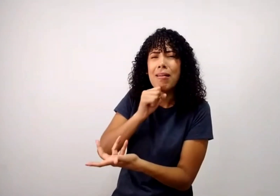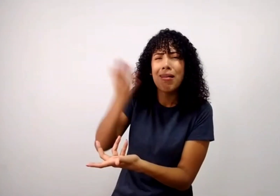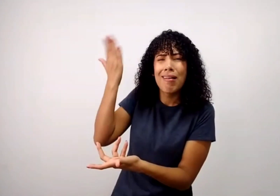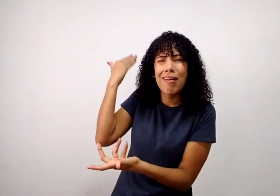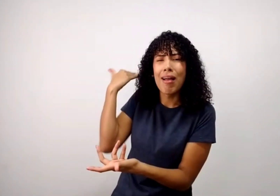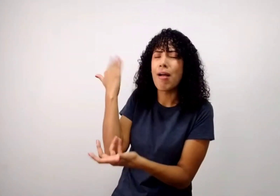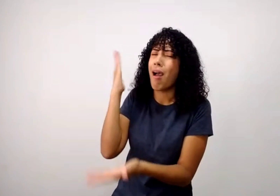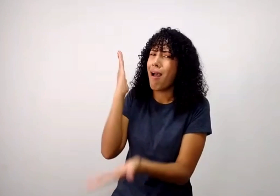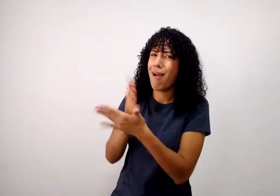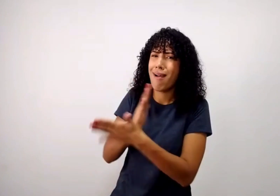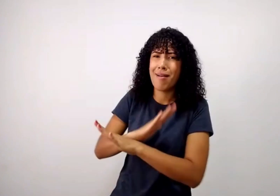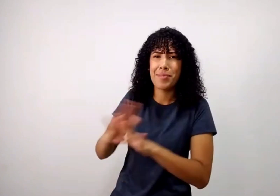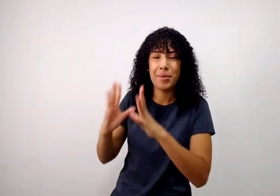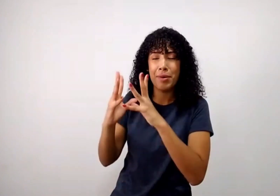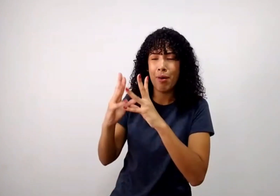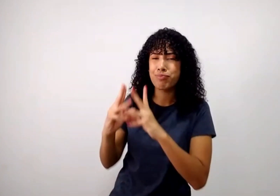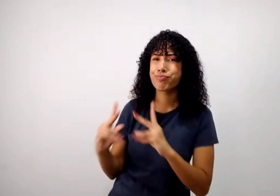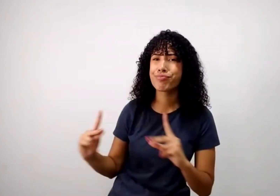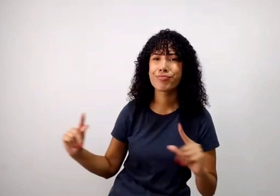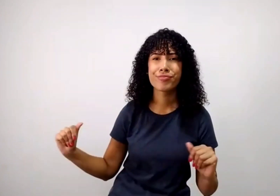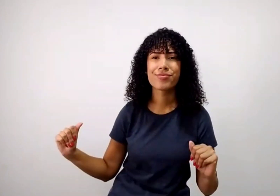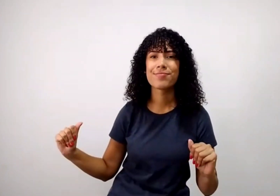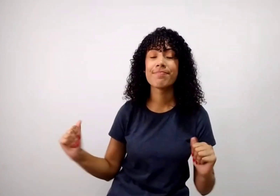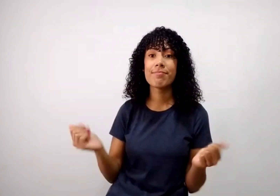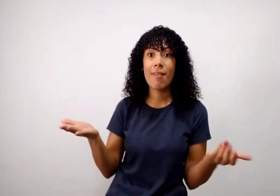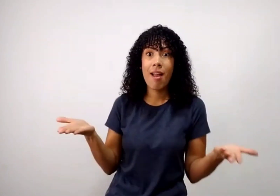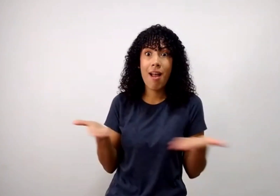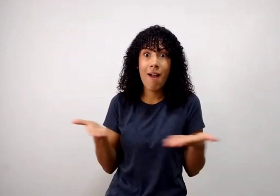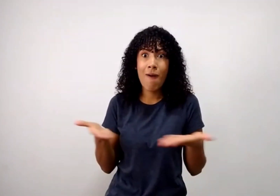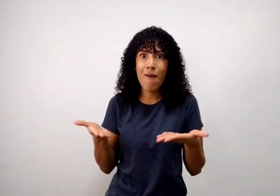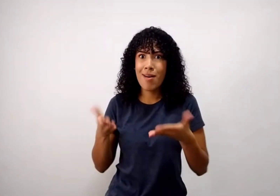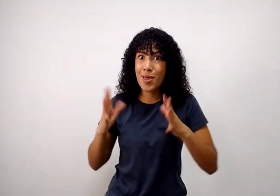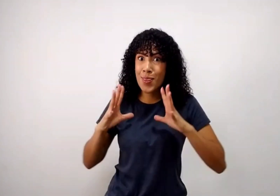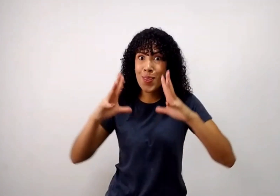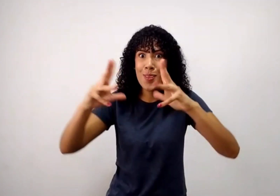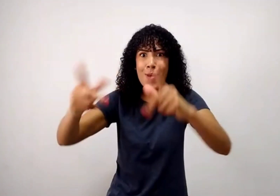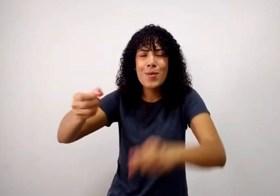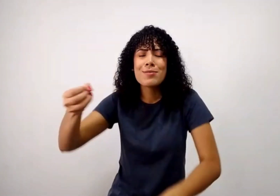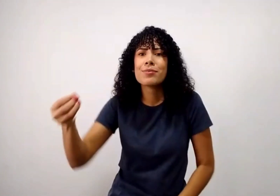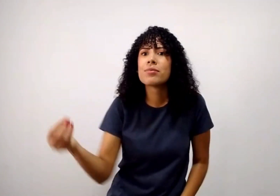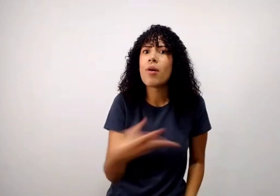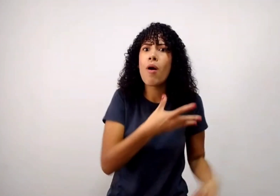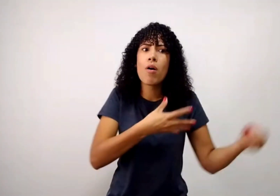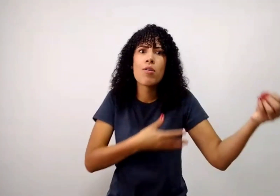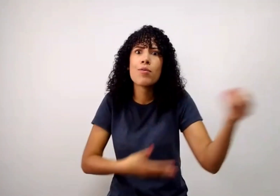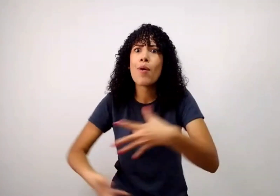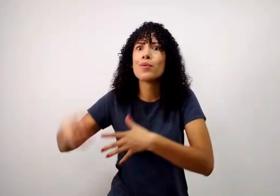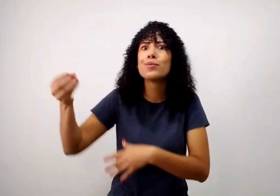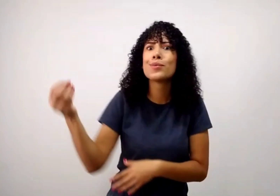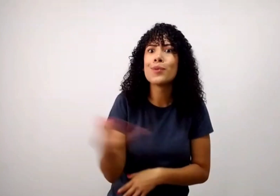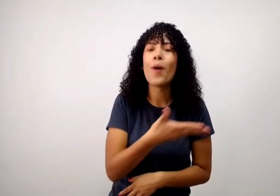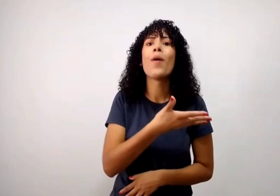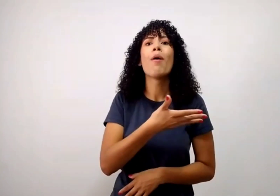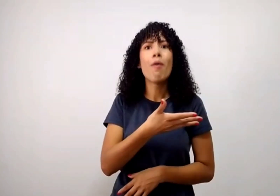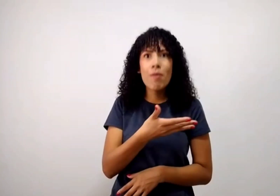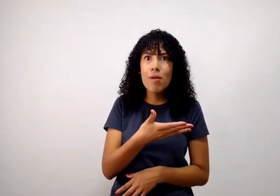O mundo velho desapareceu. Tudo agora é novo.